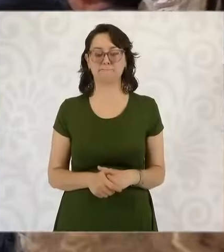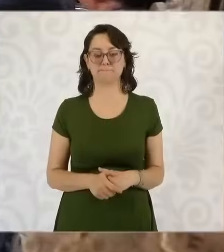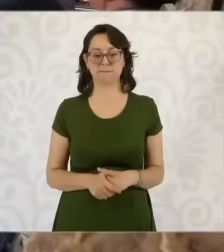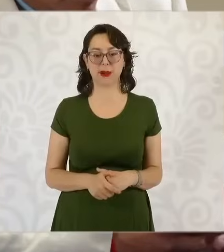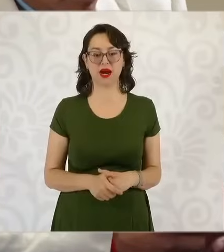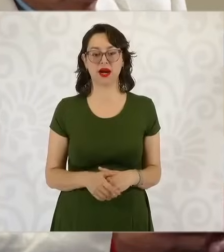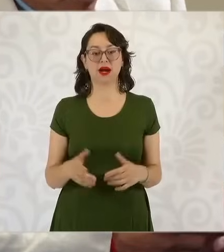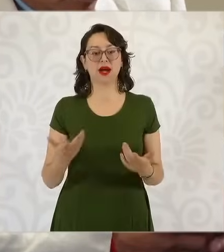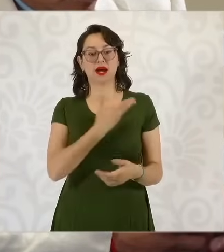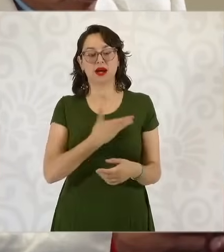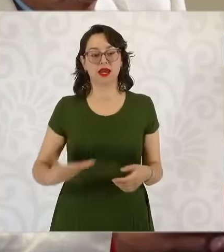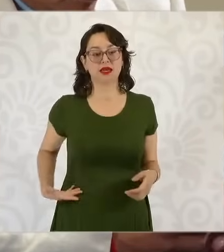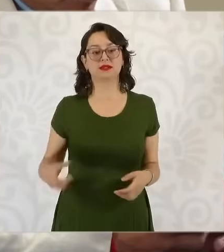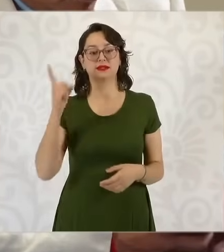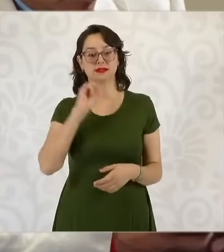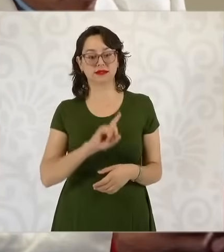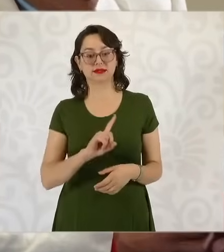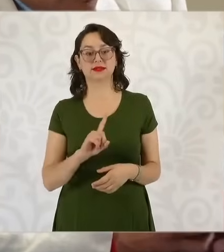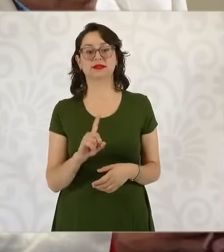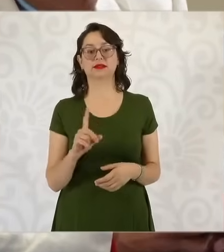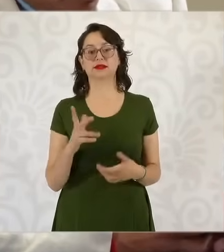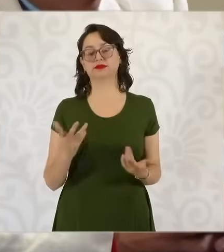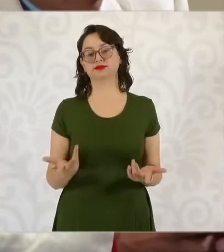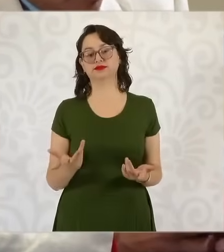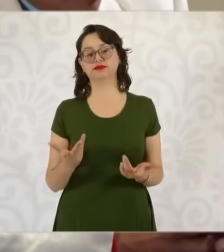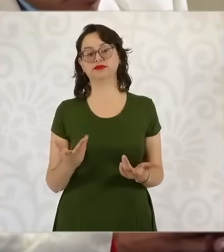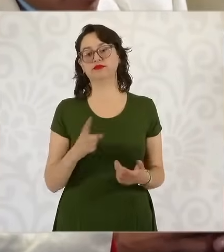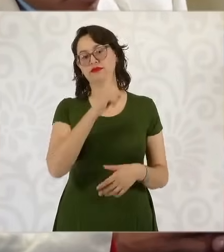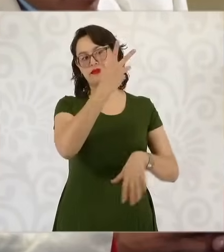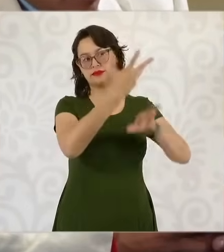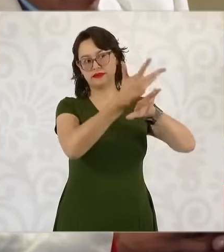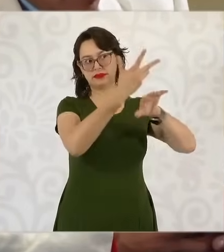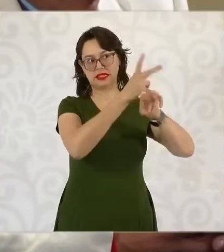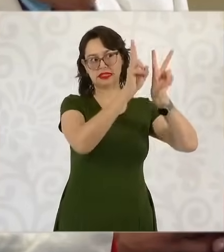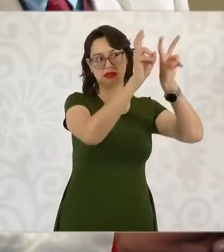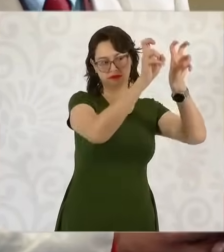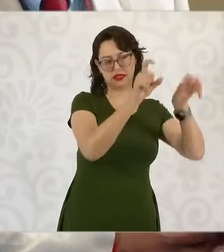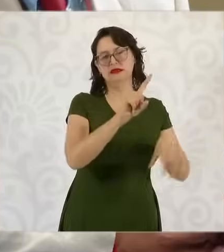regresando al tema de de Estados Unidos ya dijo que ya después se explicará mejor pero cómo